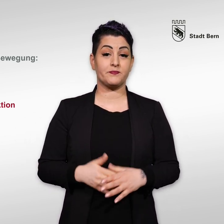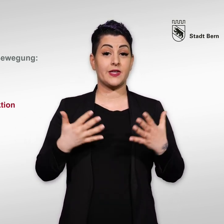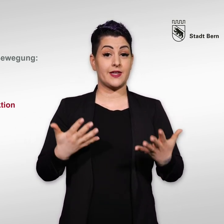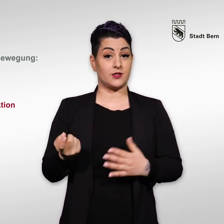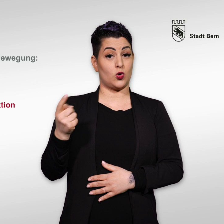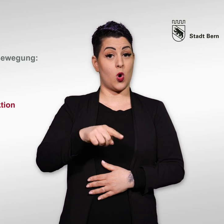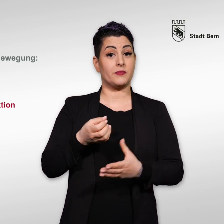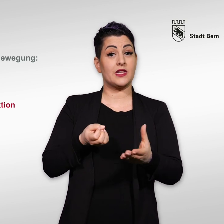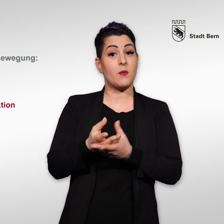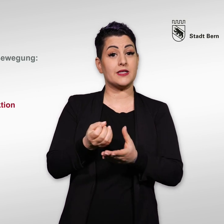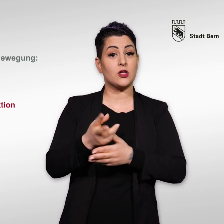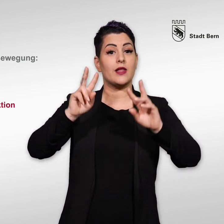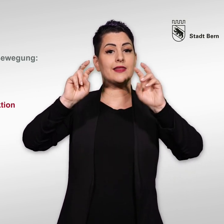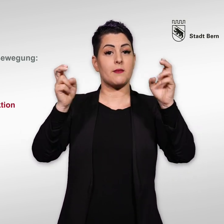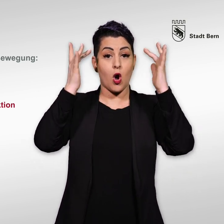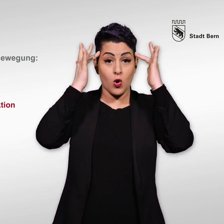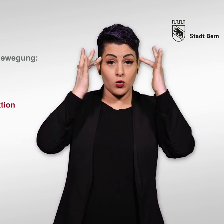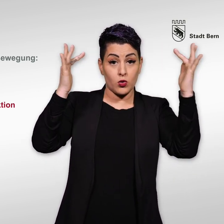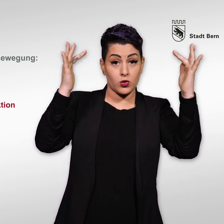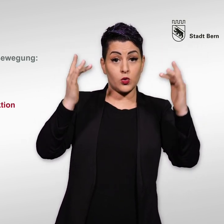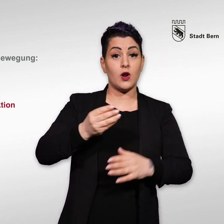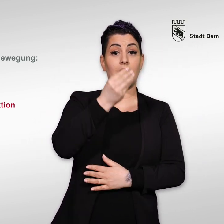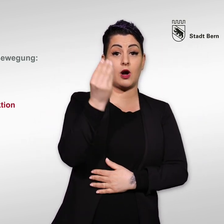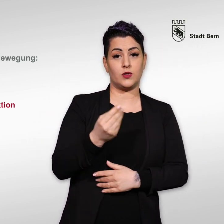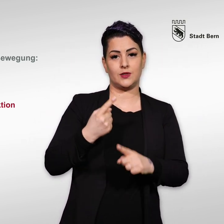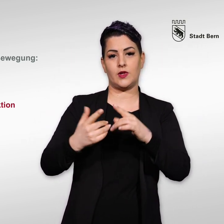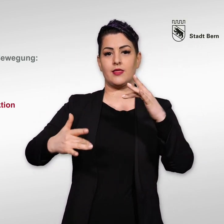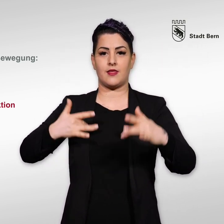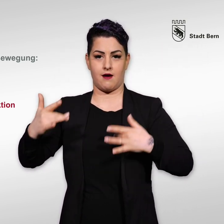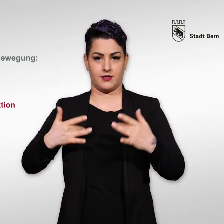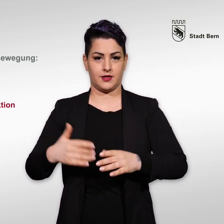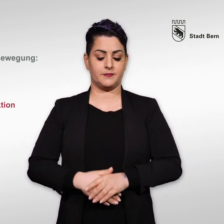Es folgen Informationen zu Kultur, Kunst und Theater.